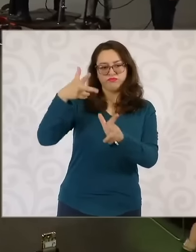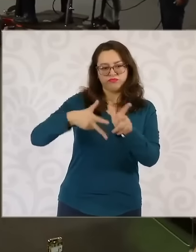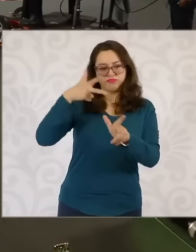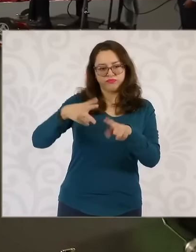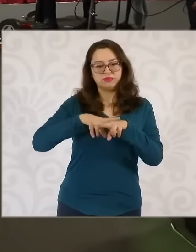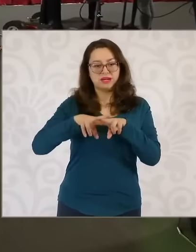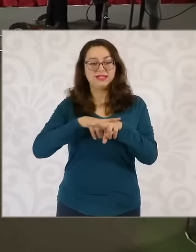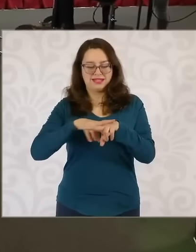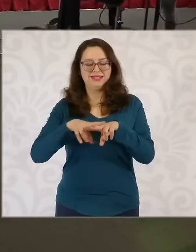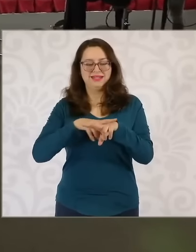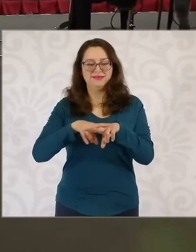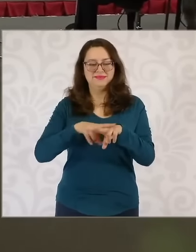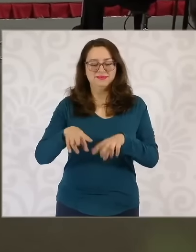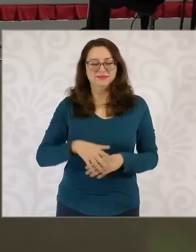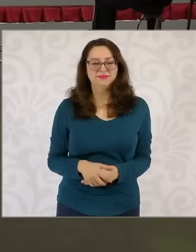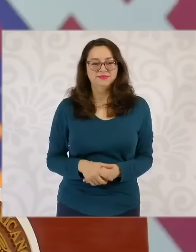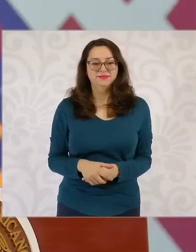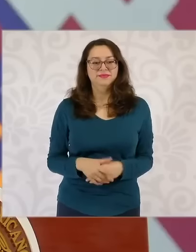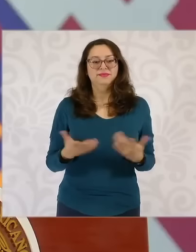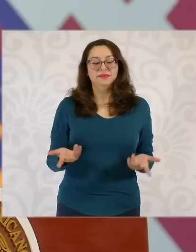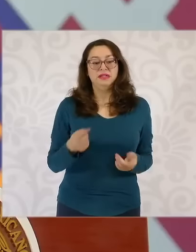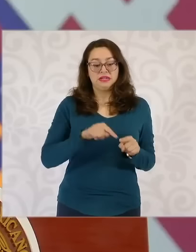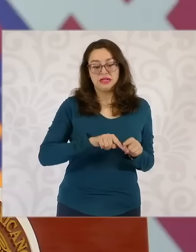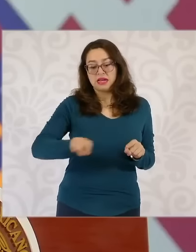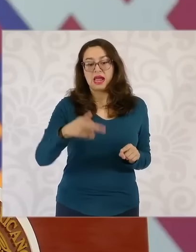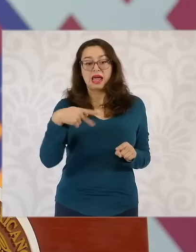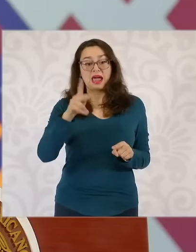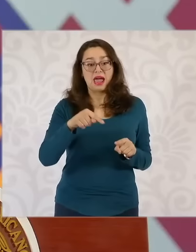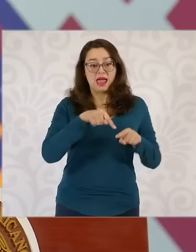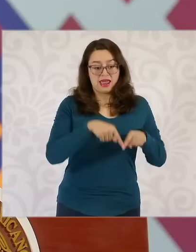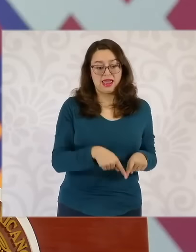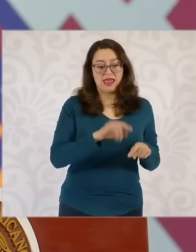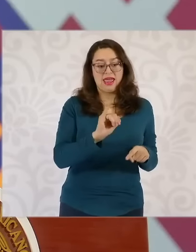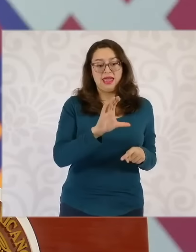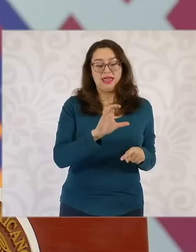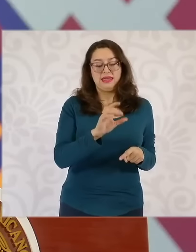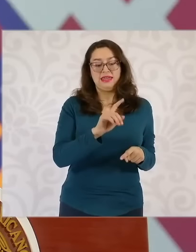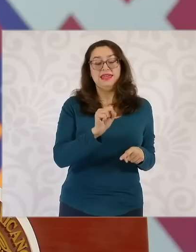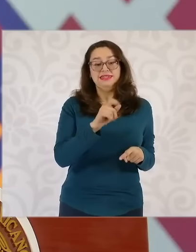ferrias principalmente la línea K de Itepec a Ciudad de Algo de Chiapas donde estamos